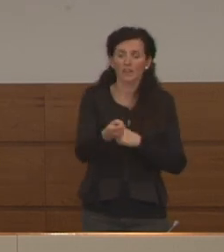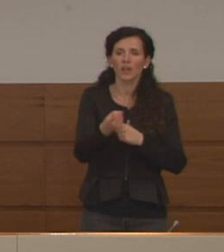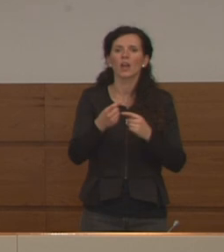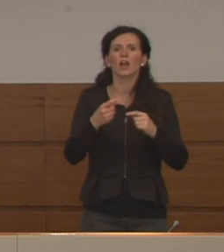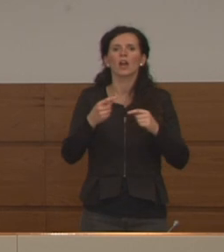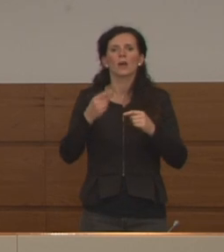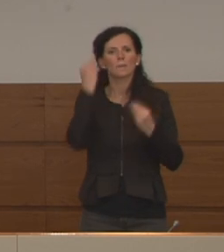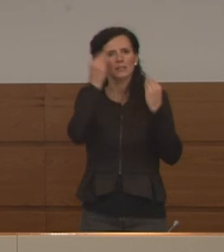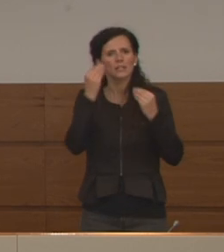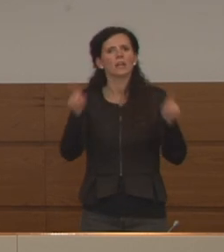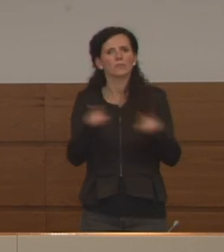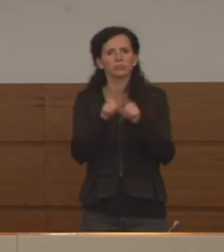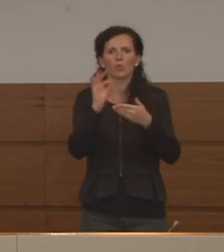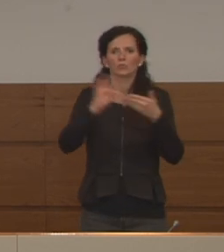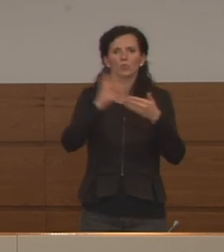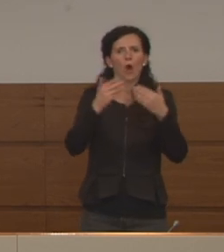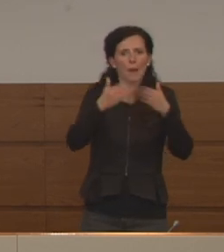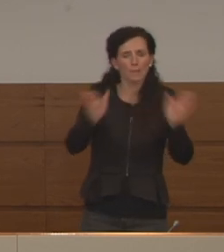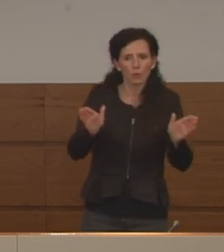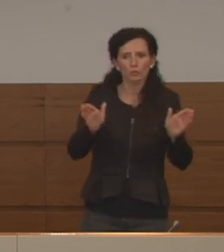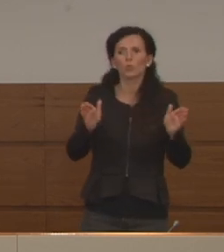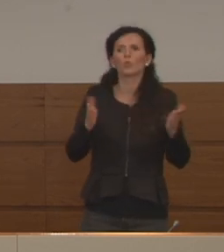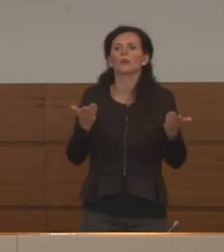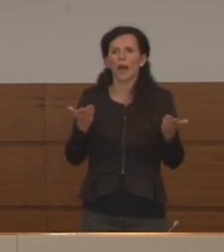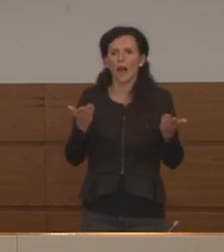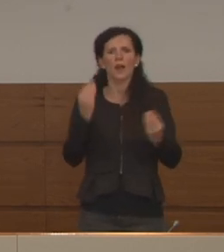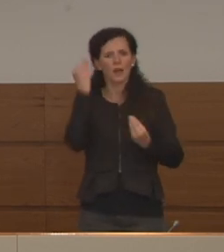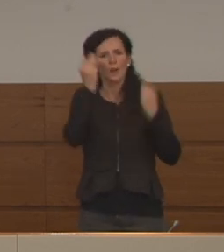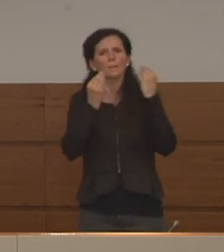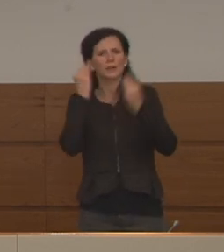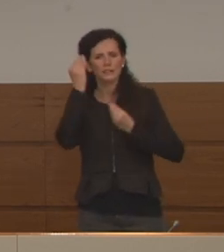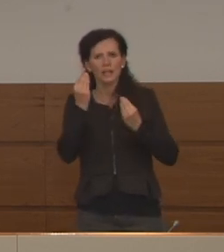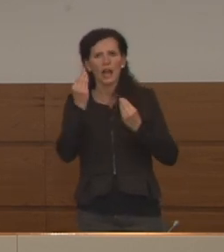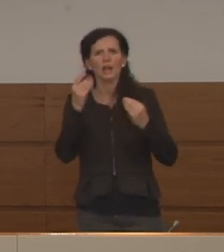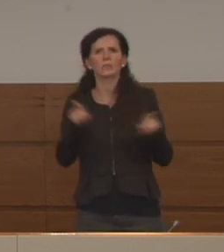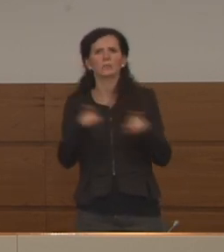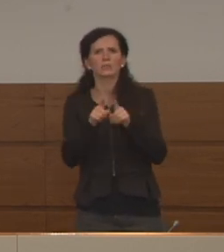Dobbiamo pensare a come poter vaccinare contro